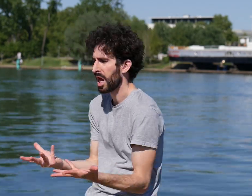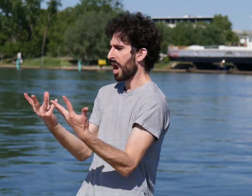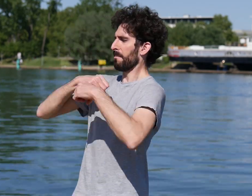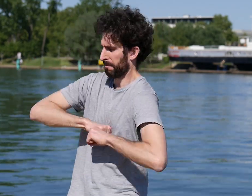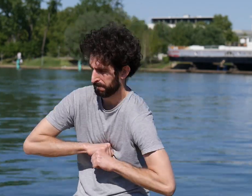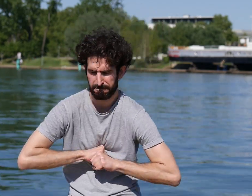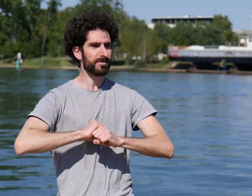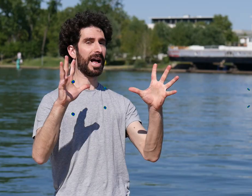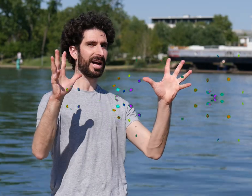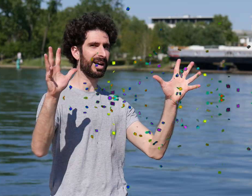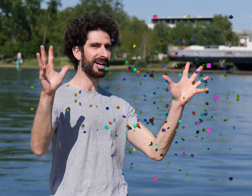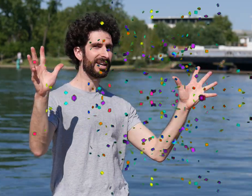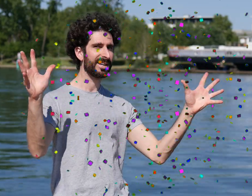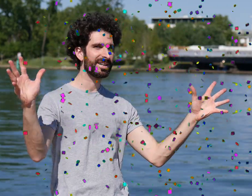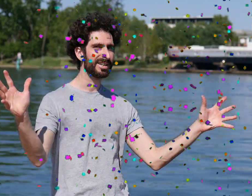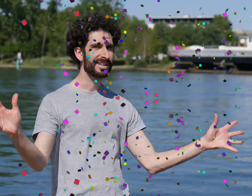"Asimiler clarifier".